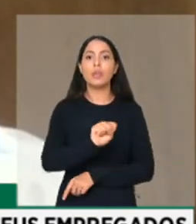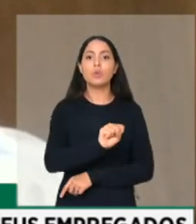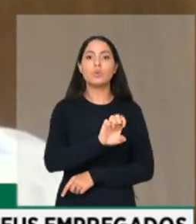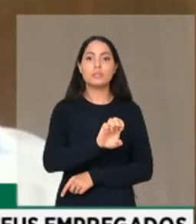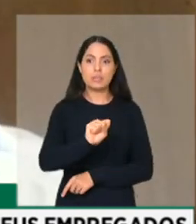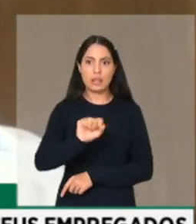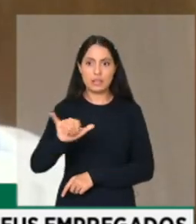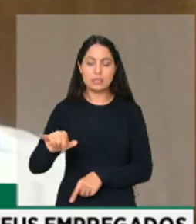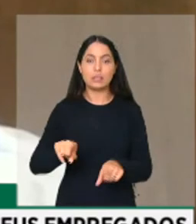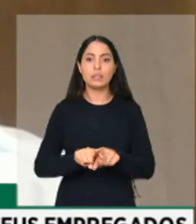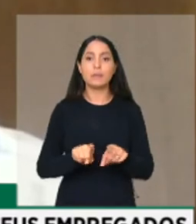APRENDIZAGEM DO COMÉRCIO, SENAC, ENFIM, OUTROS SERVIÇOS